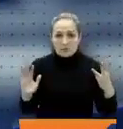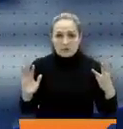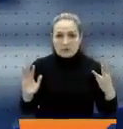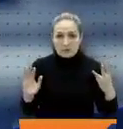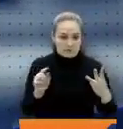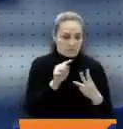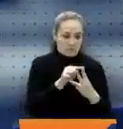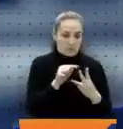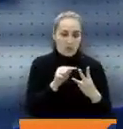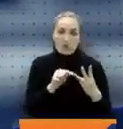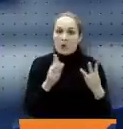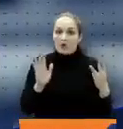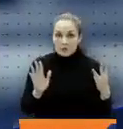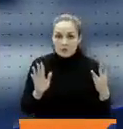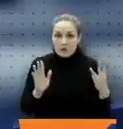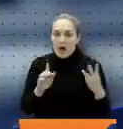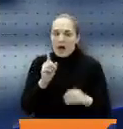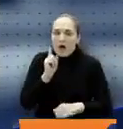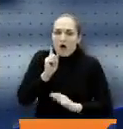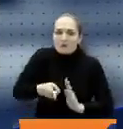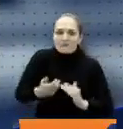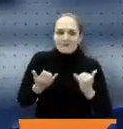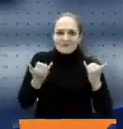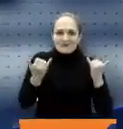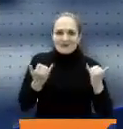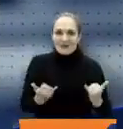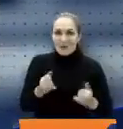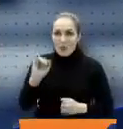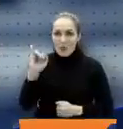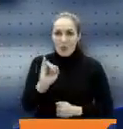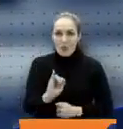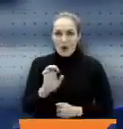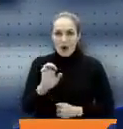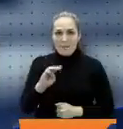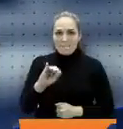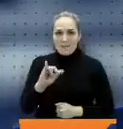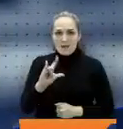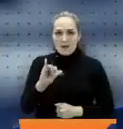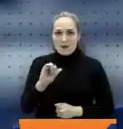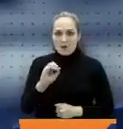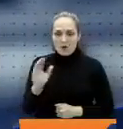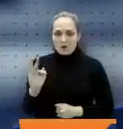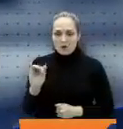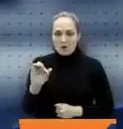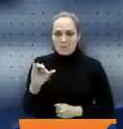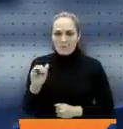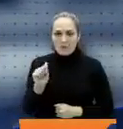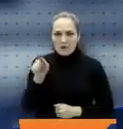seguridad, con Vita, la picota, Valledupar que son